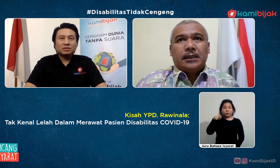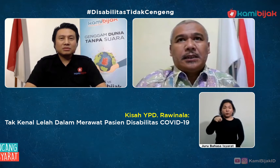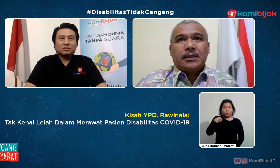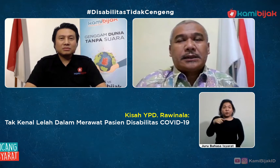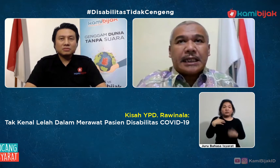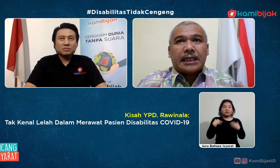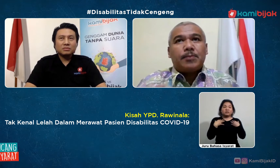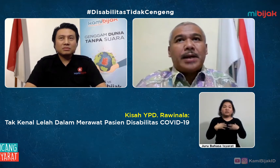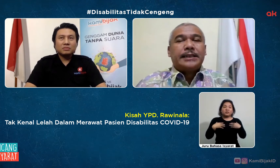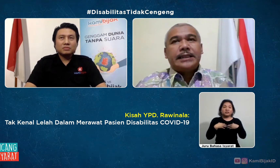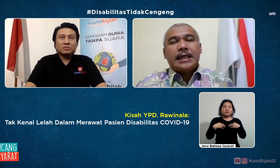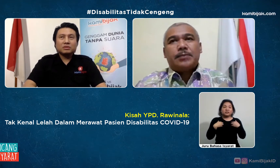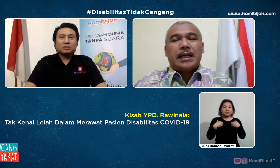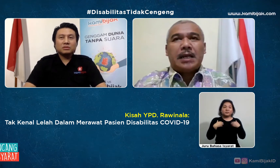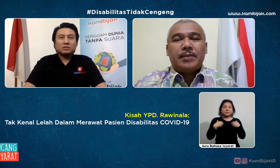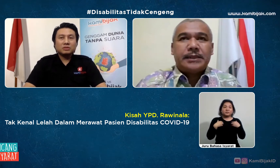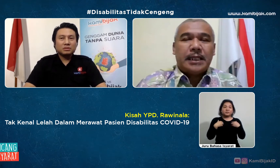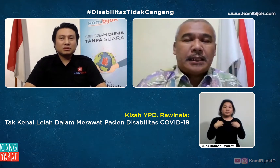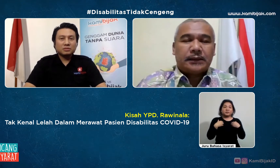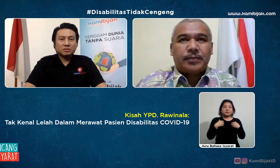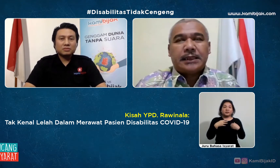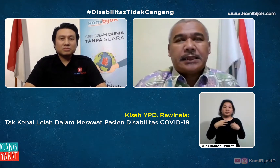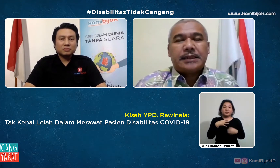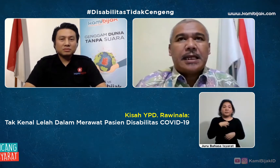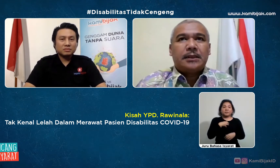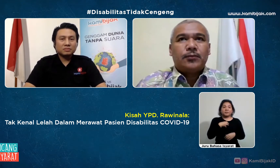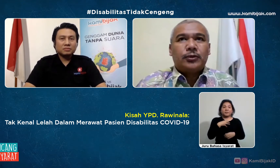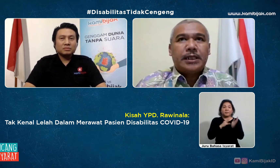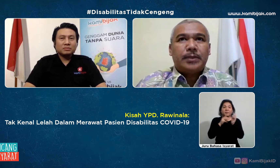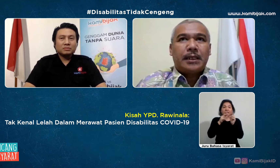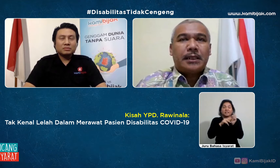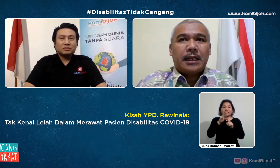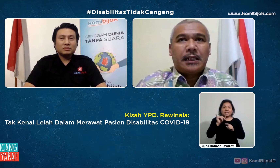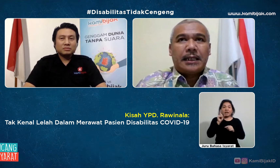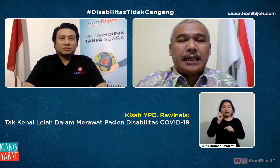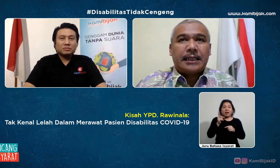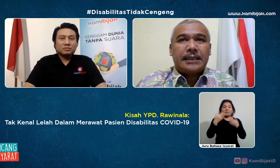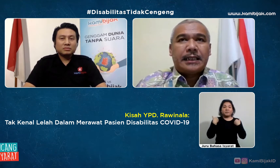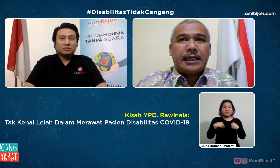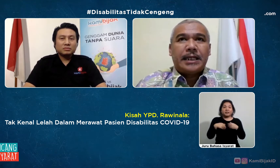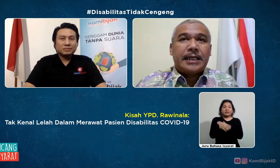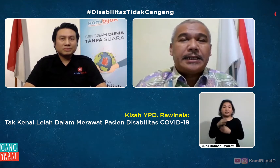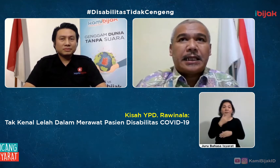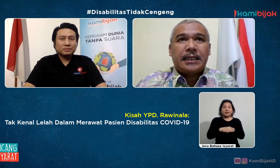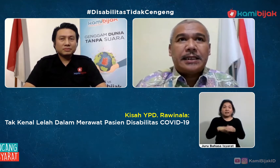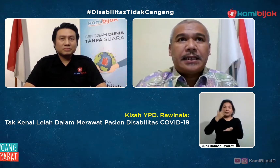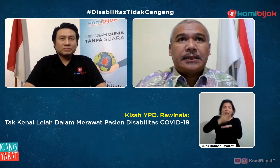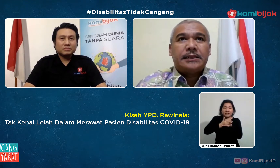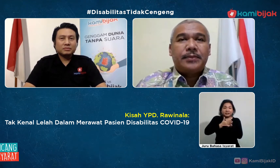Memang secara kemandirian mengalami banyak keterbatasan kemudian renang anak-anak yang kami layani